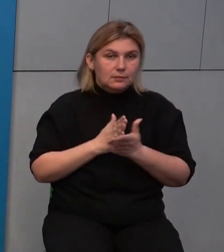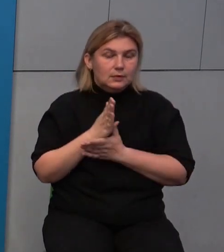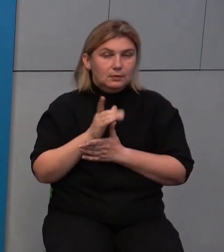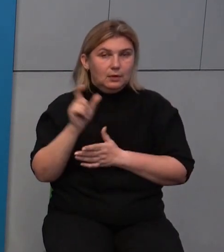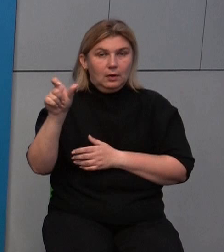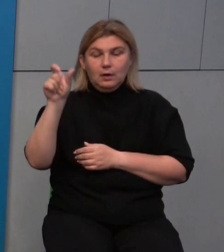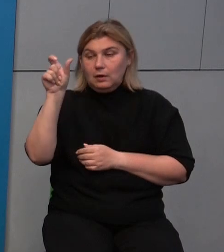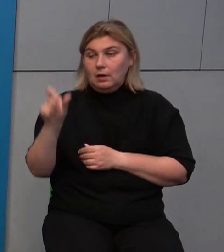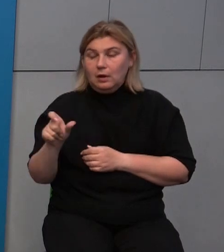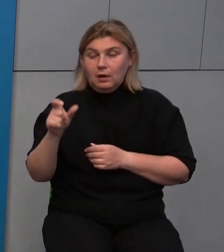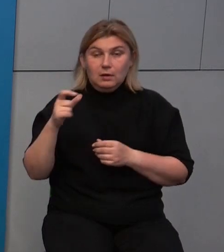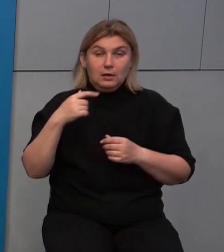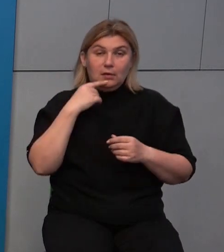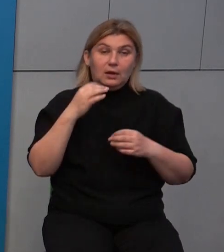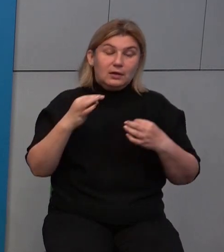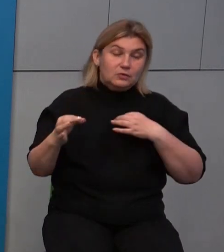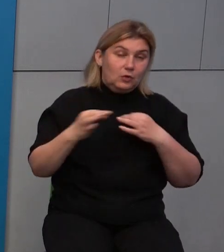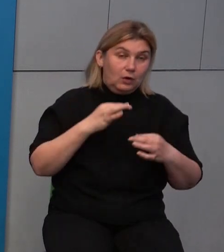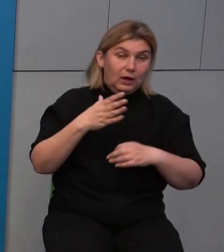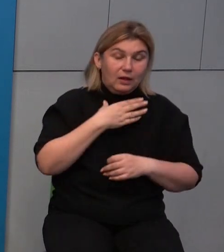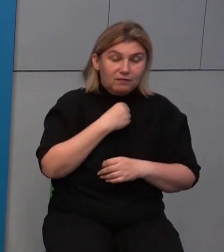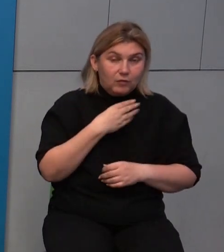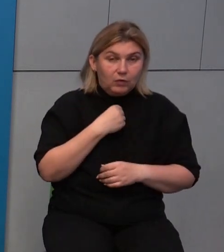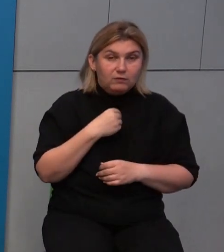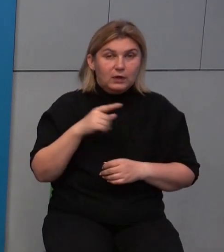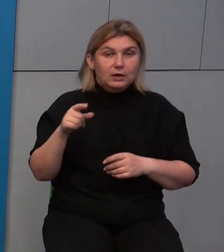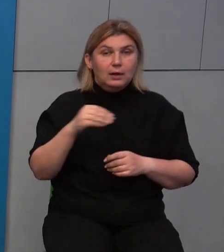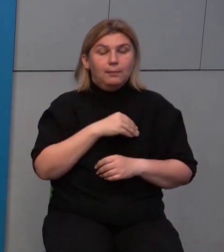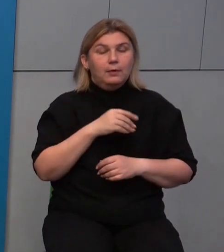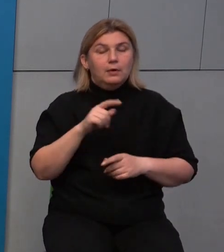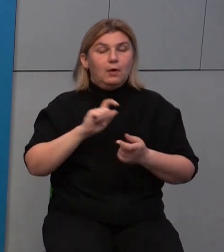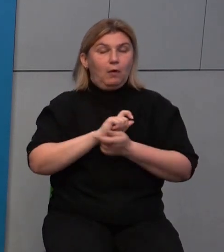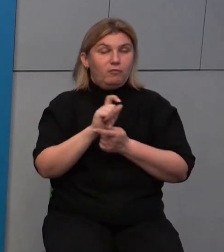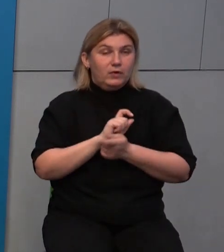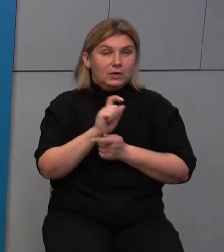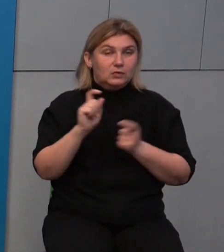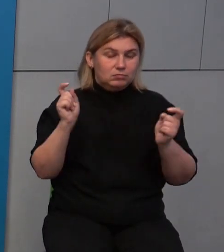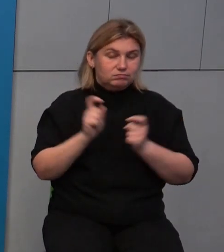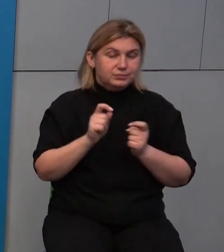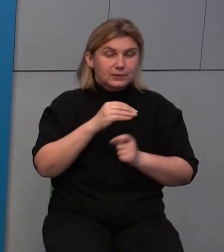o historii Lwowa i konfliktu polsko-ukraińsko-żydowskiego. I to było bardzo ciekawe.